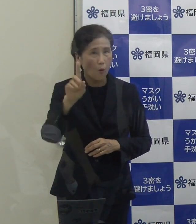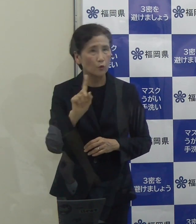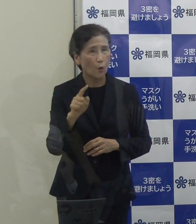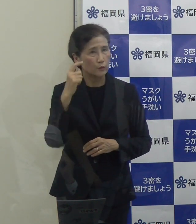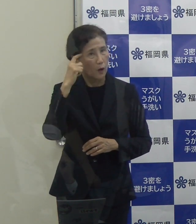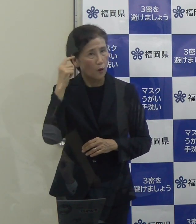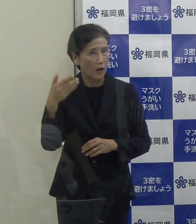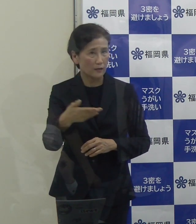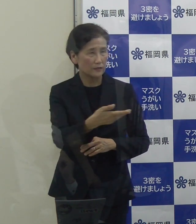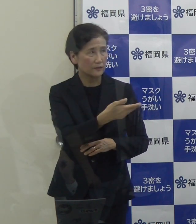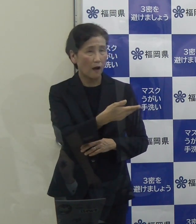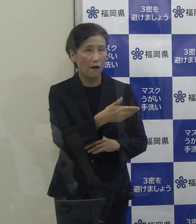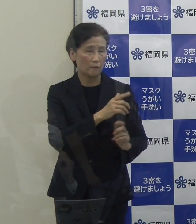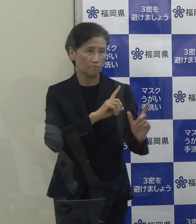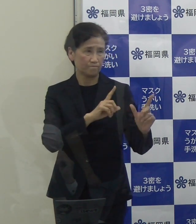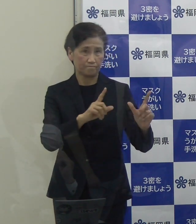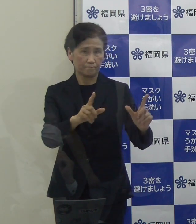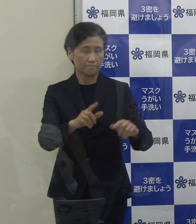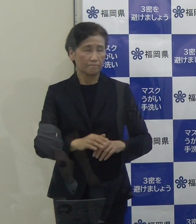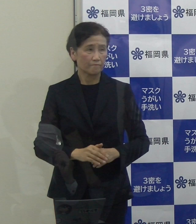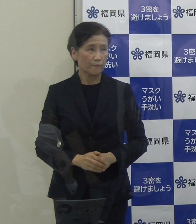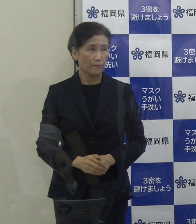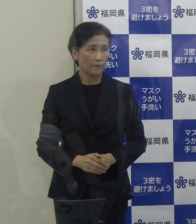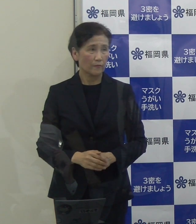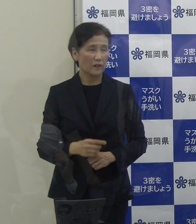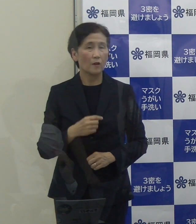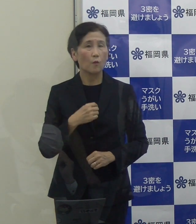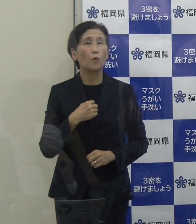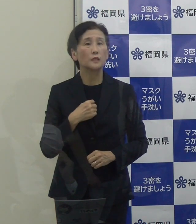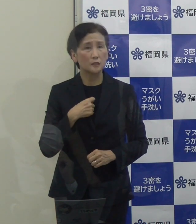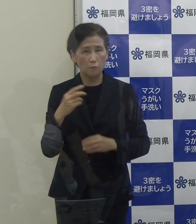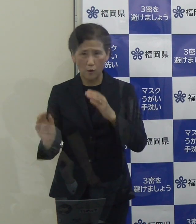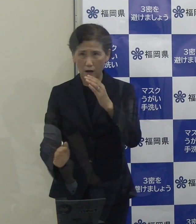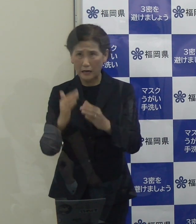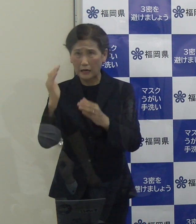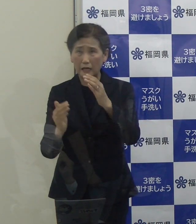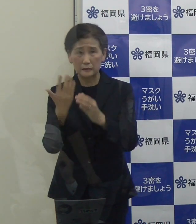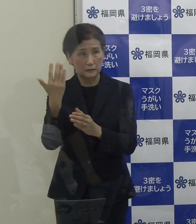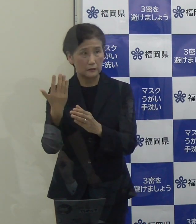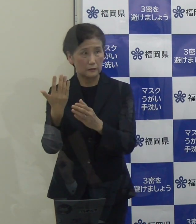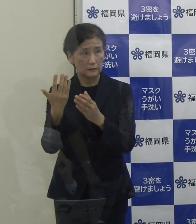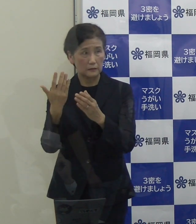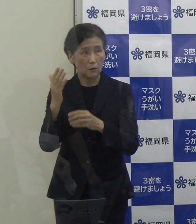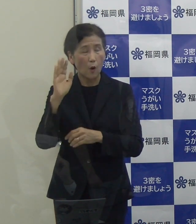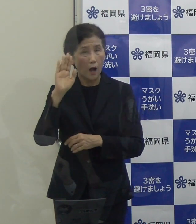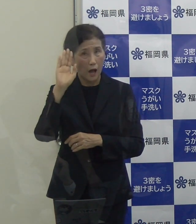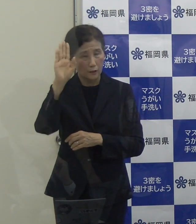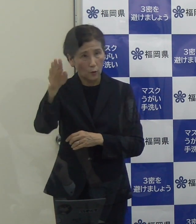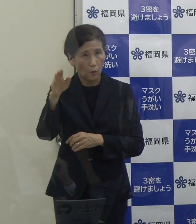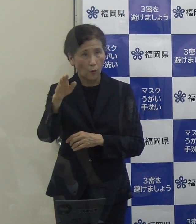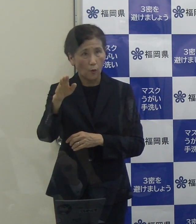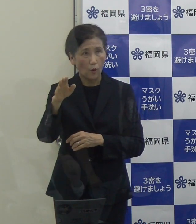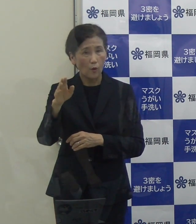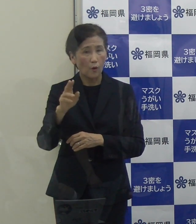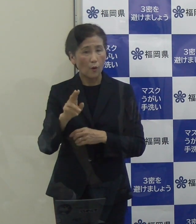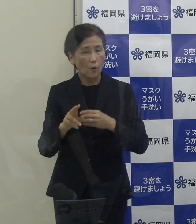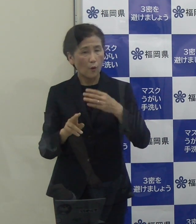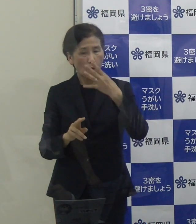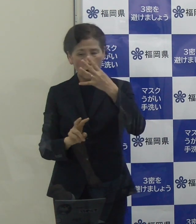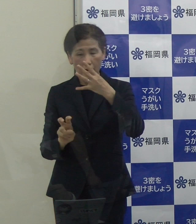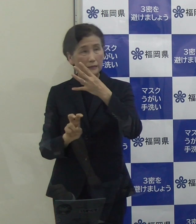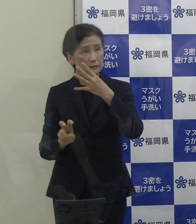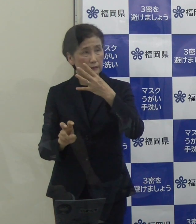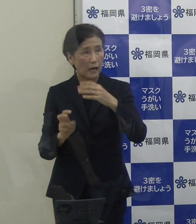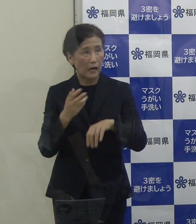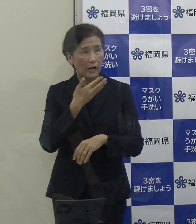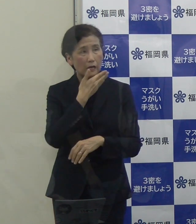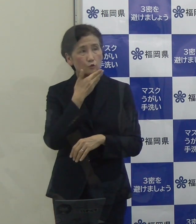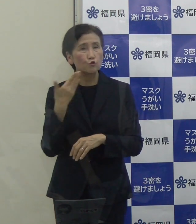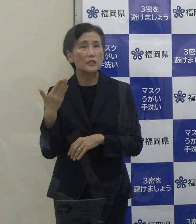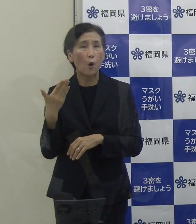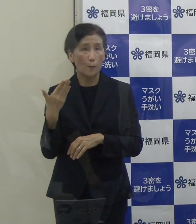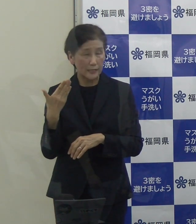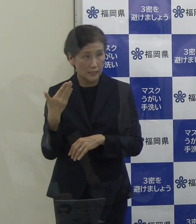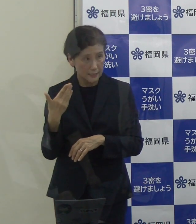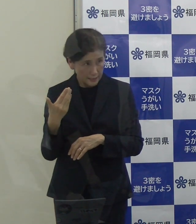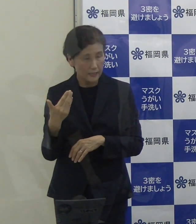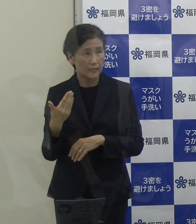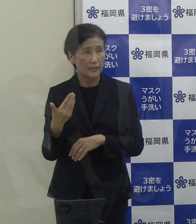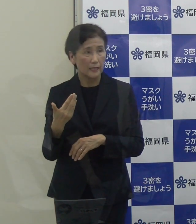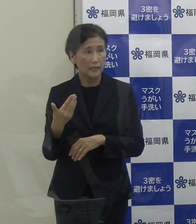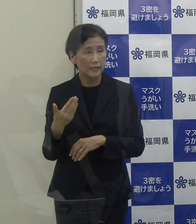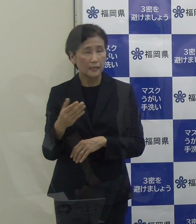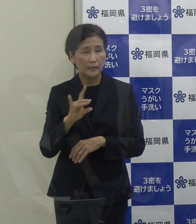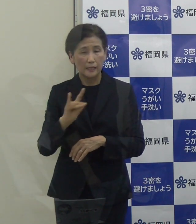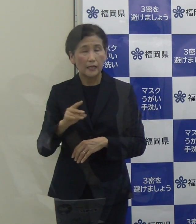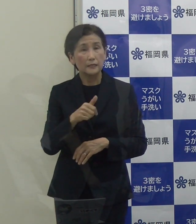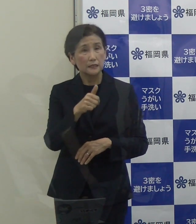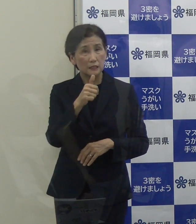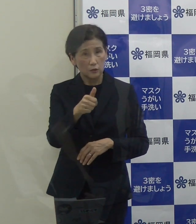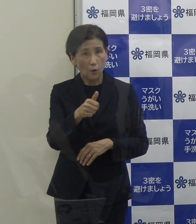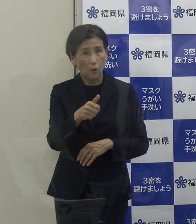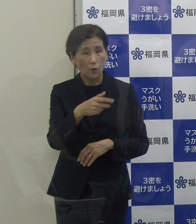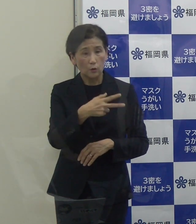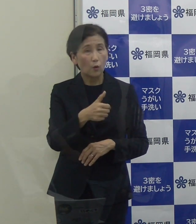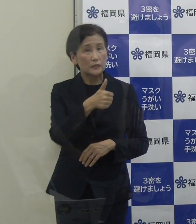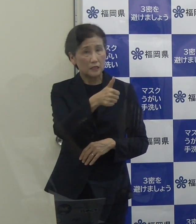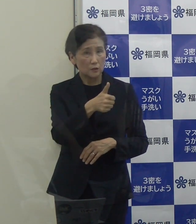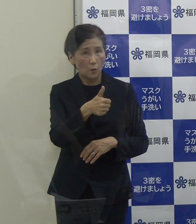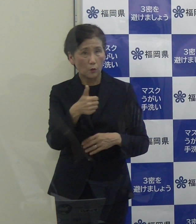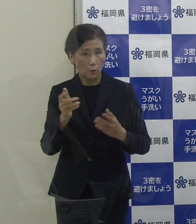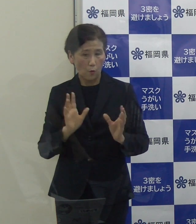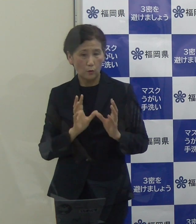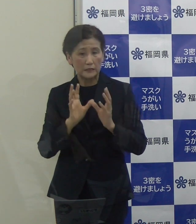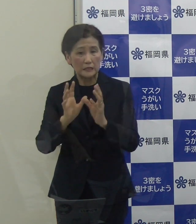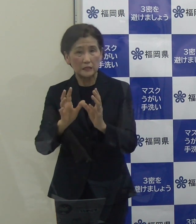（知事）私も発災翌日の２０日に秋田県議会議長や北橋市長とご一緒に現地を視察させていただきました。